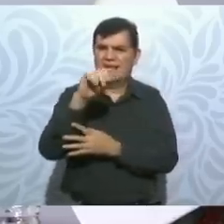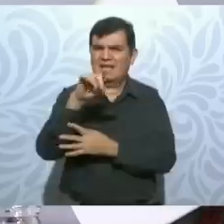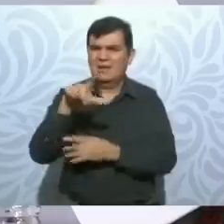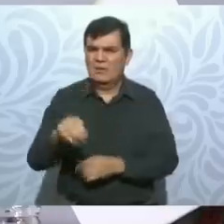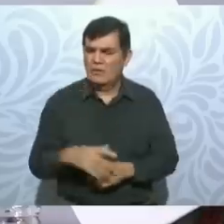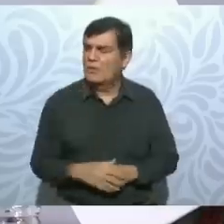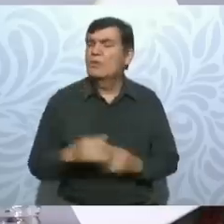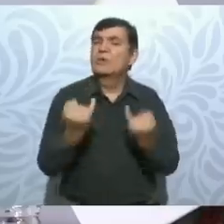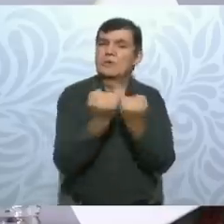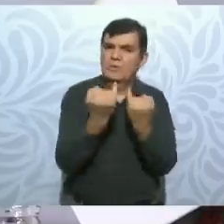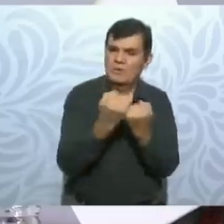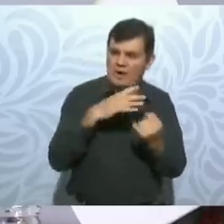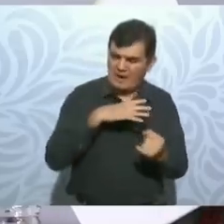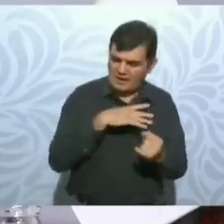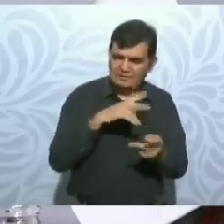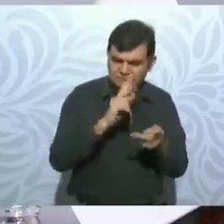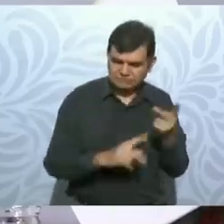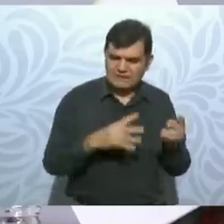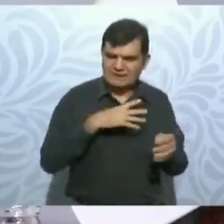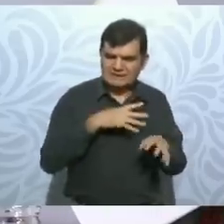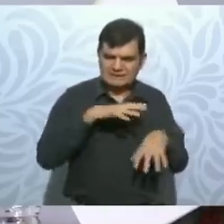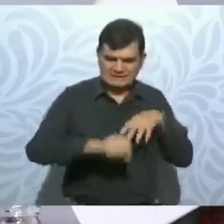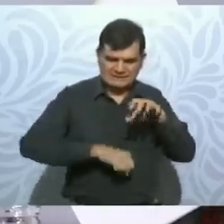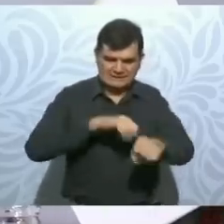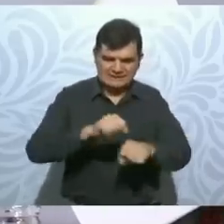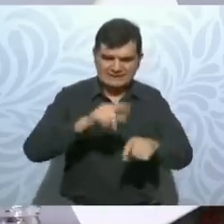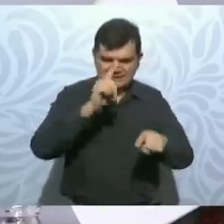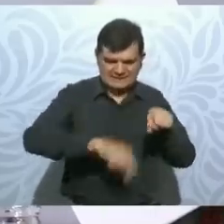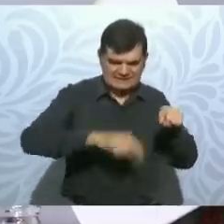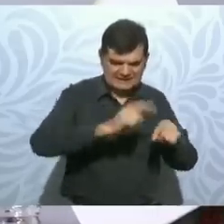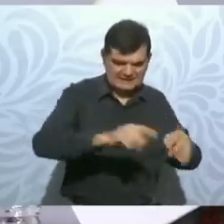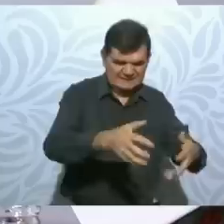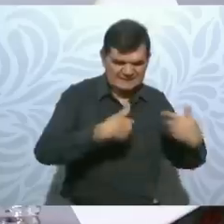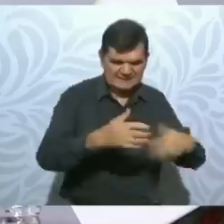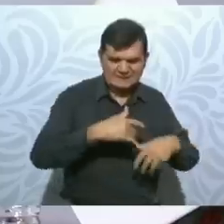este periodo se han desmantelado por parte de la secretaría de la defensa nacional y de la